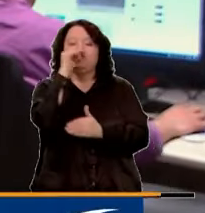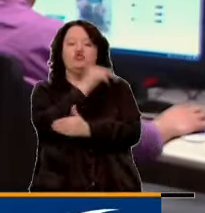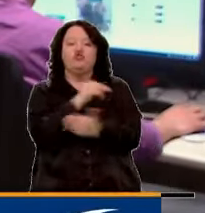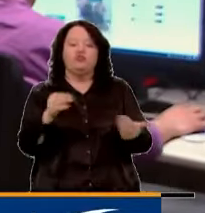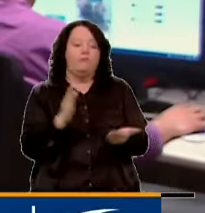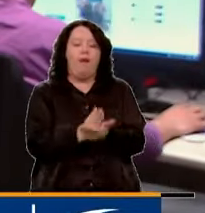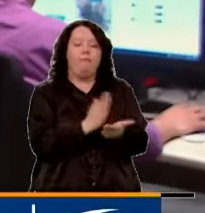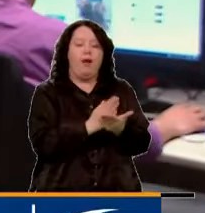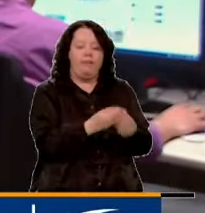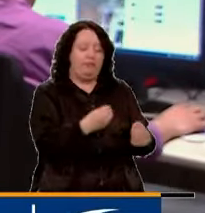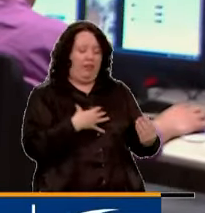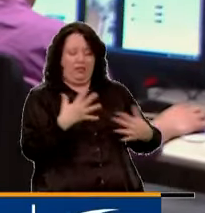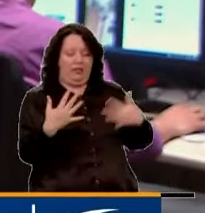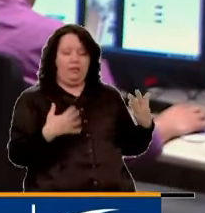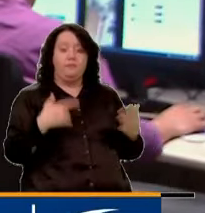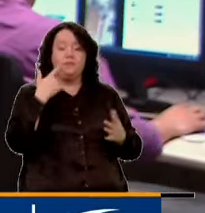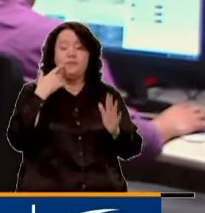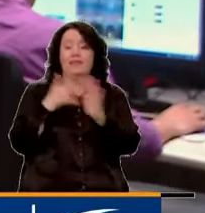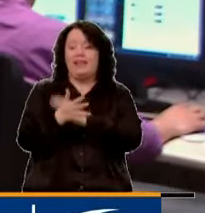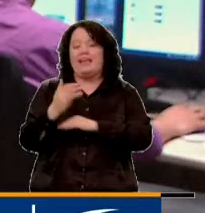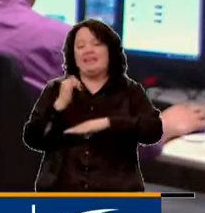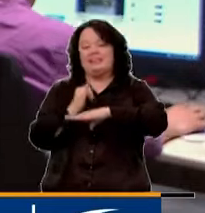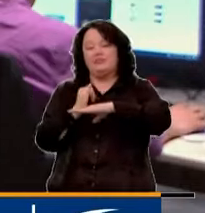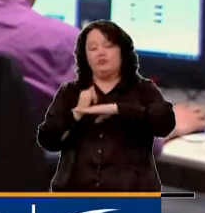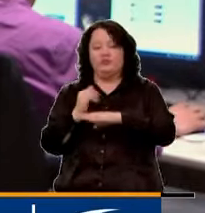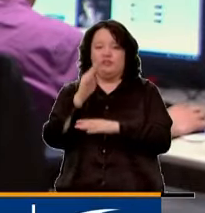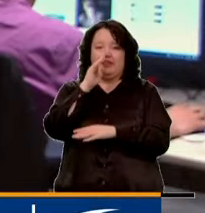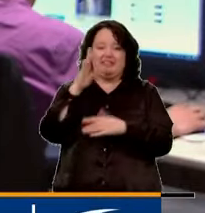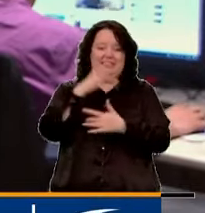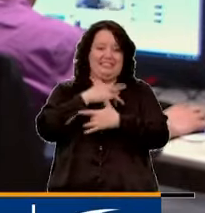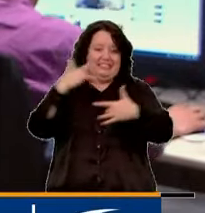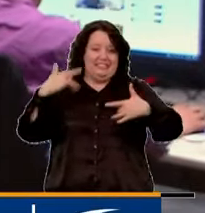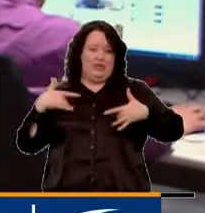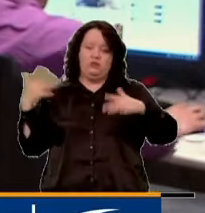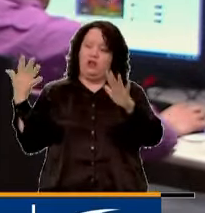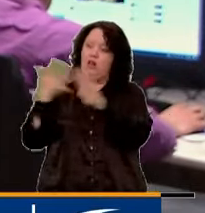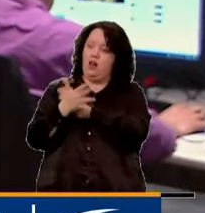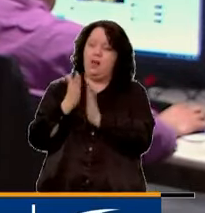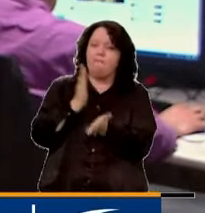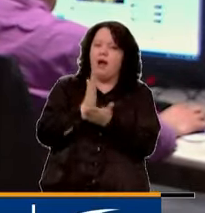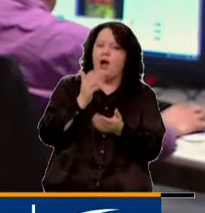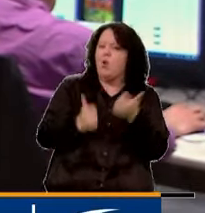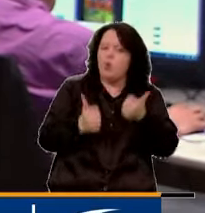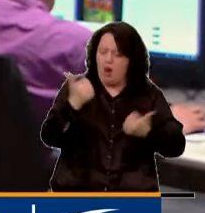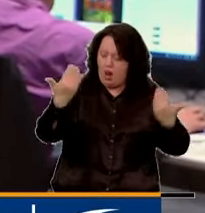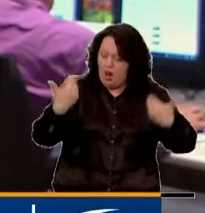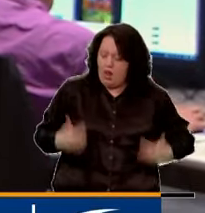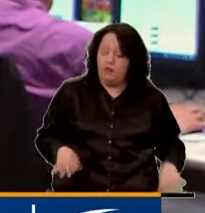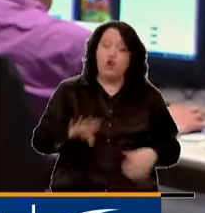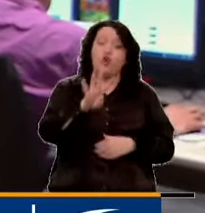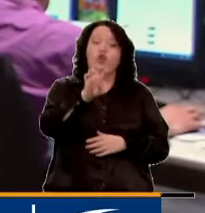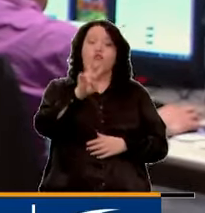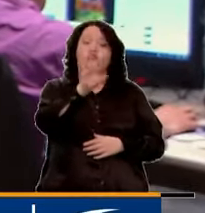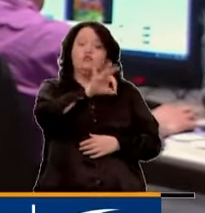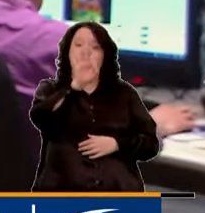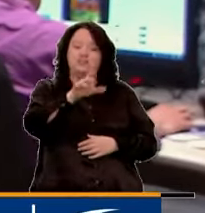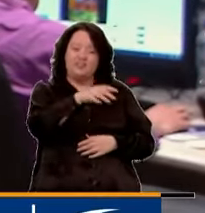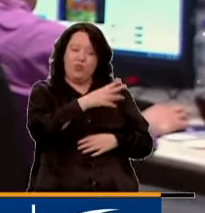misma fecha de 2022. Juan David Ríos, ¿Qué dicen las autoridades al respecto?